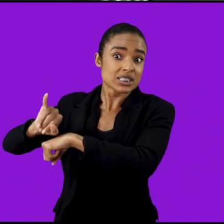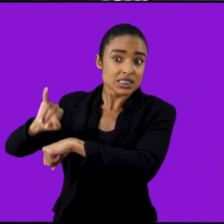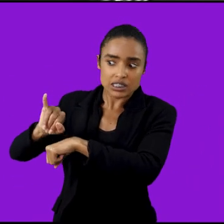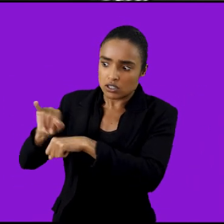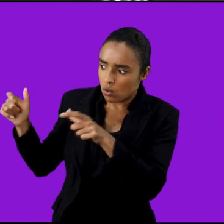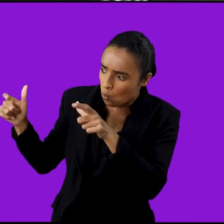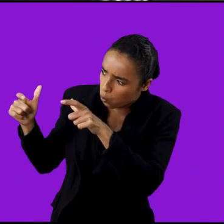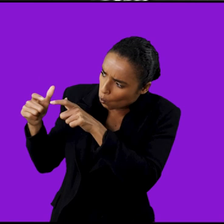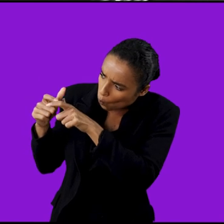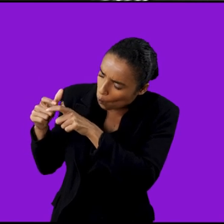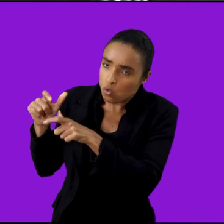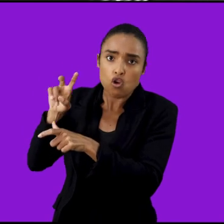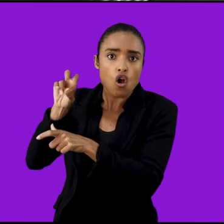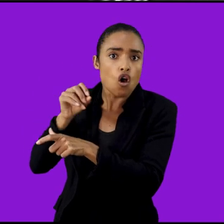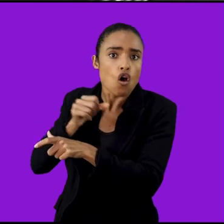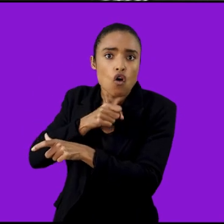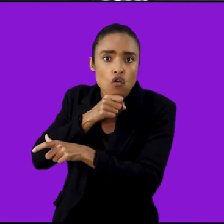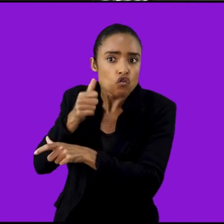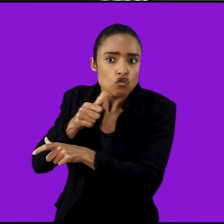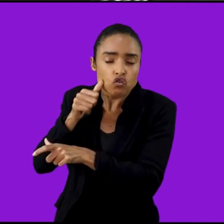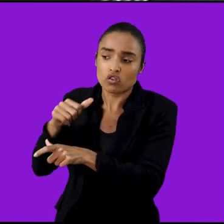kitnet, entendeu? Morava eu, minha vó e minha filha. Era muita treta. Não, muita treta